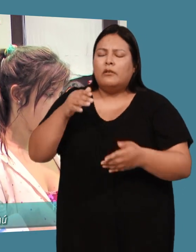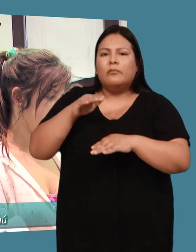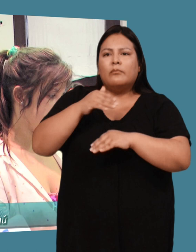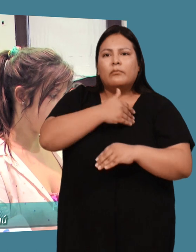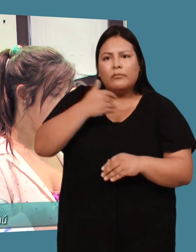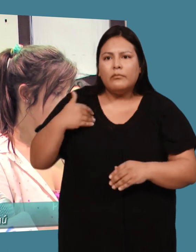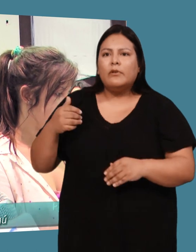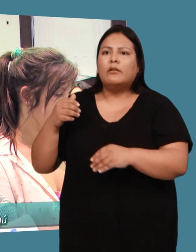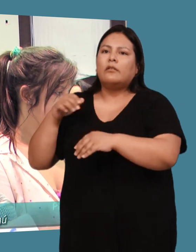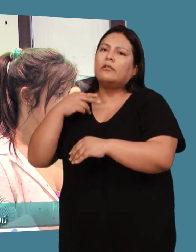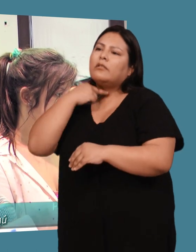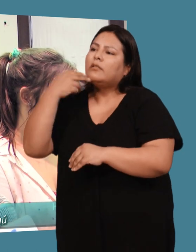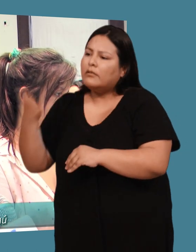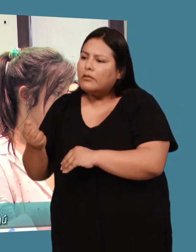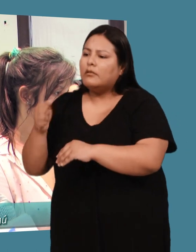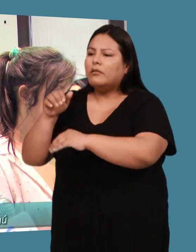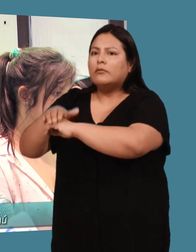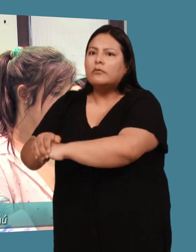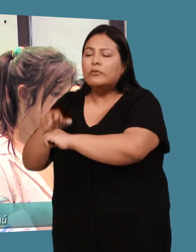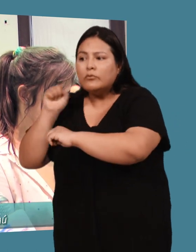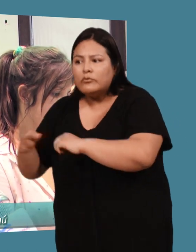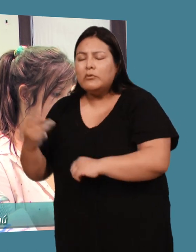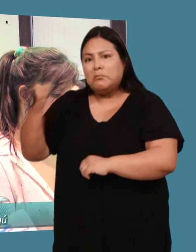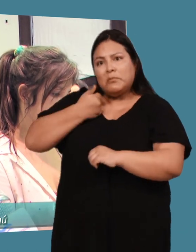de mi mamá, que me dijo que iba a estudiar Bromatología y yo no sabía que era.